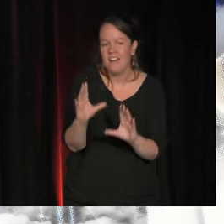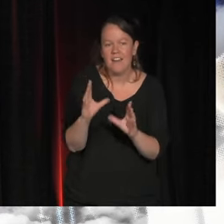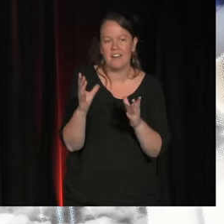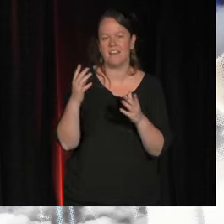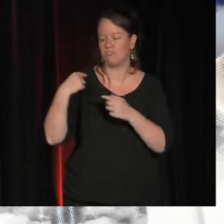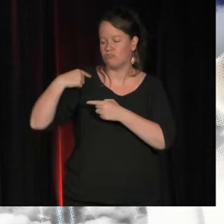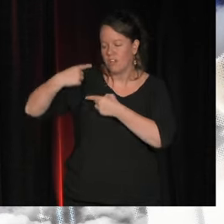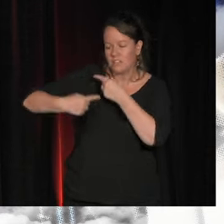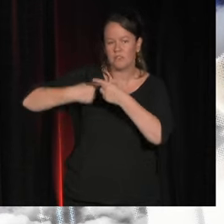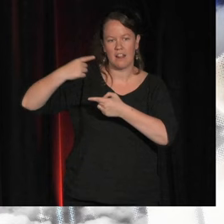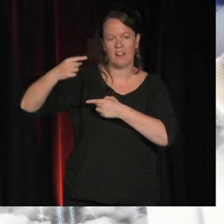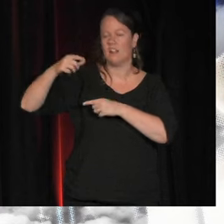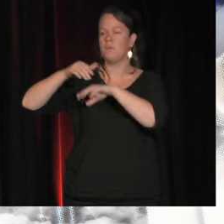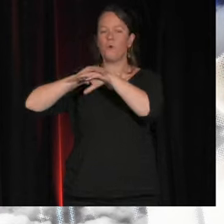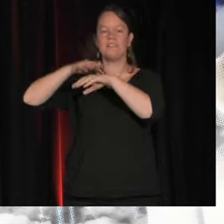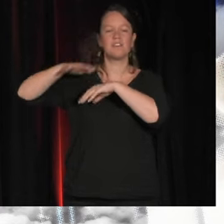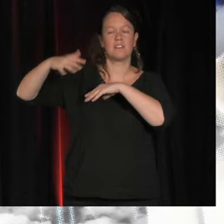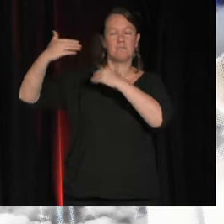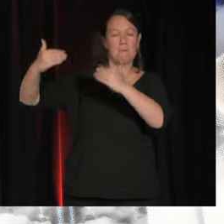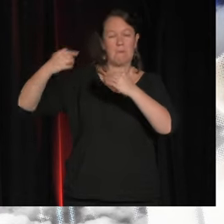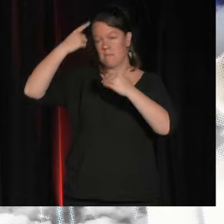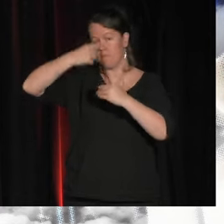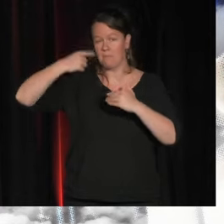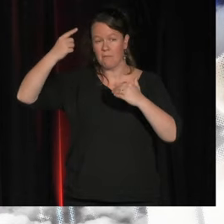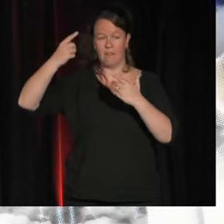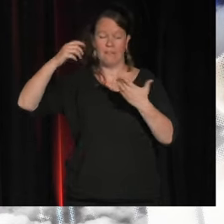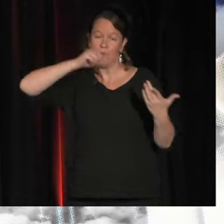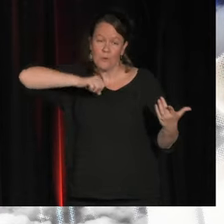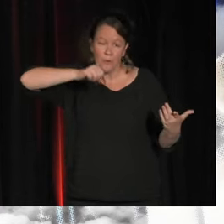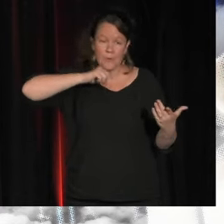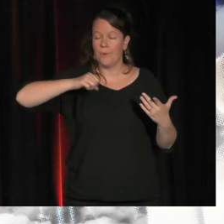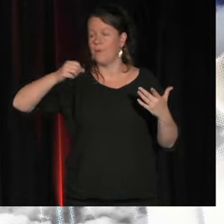générationnel au niveau des politiques qui nous donnent l'impression que, et il y a aussi les discours des mass medias qui nous donnent